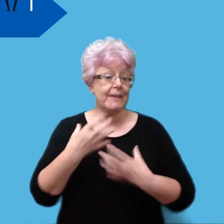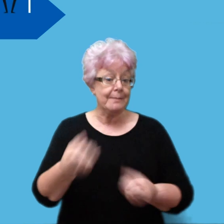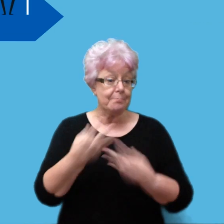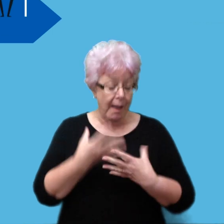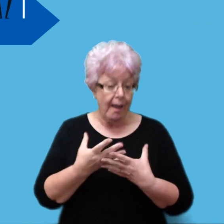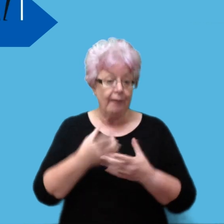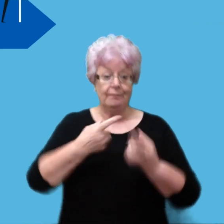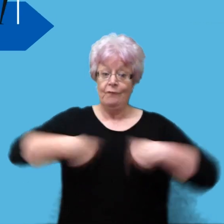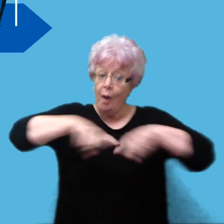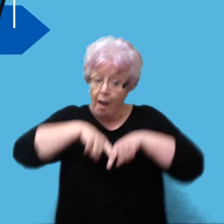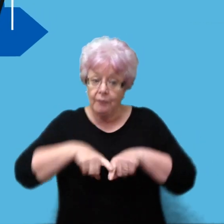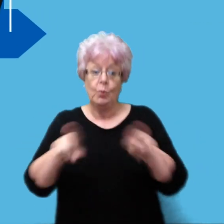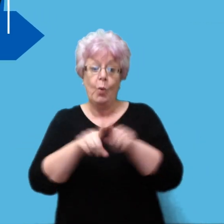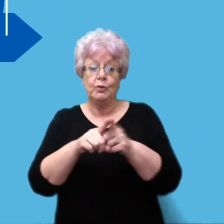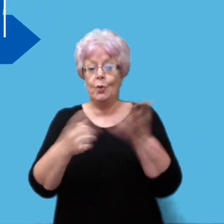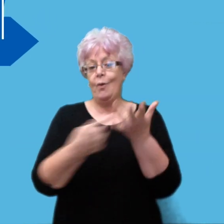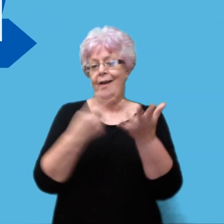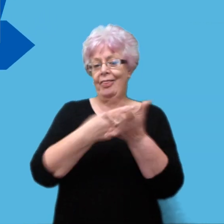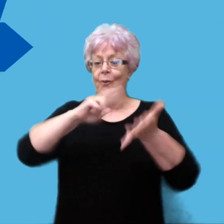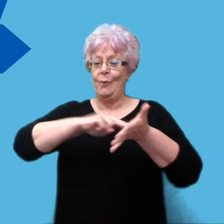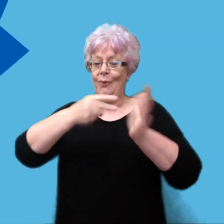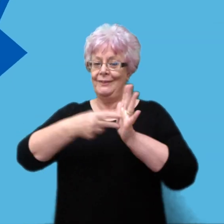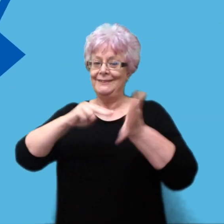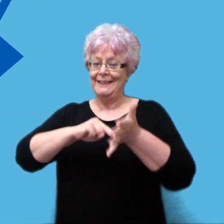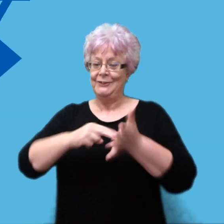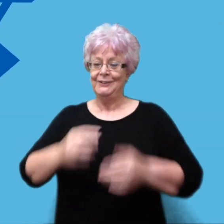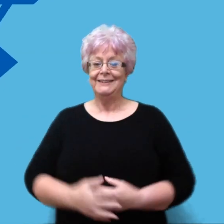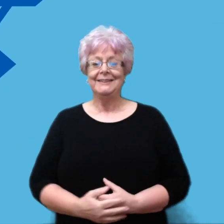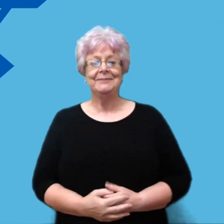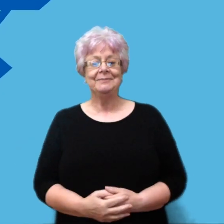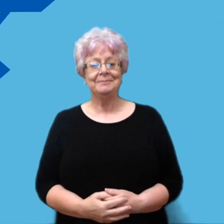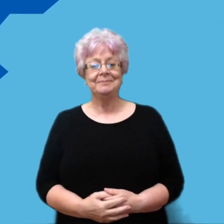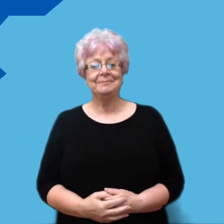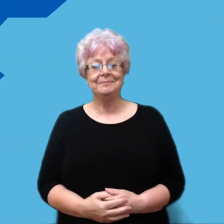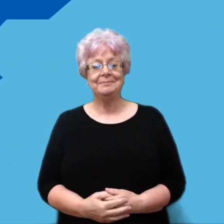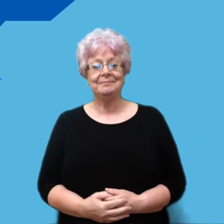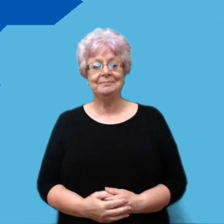cyfrannu at eich cymuned a rhoi adborth i ni a sefydliadau eraill.